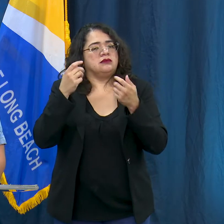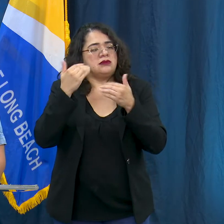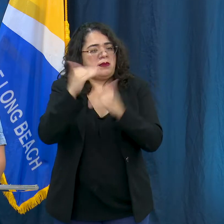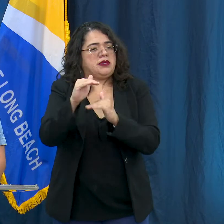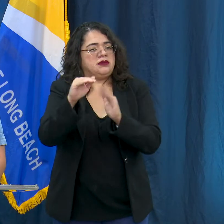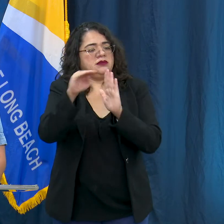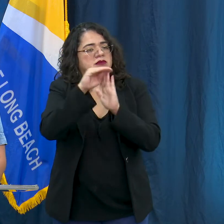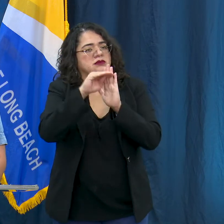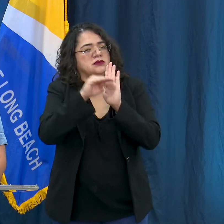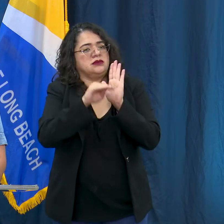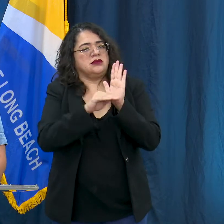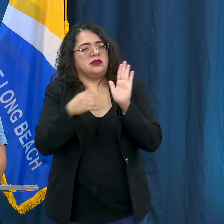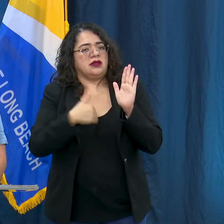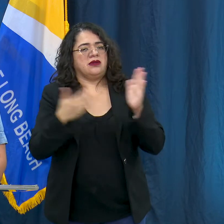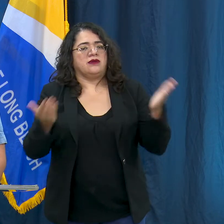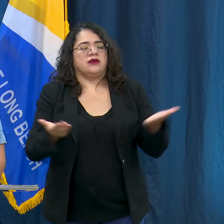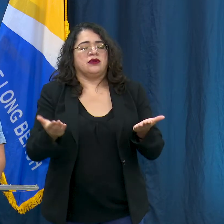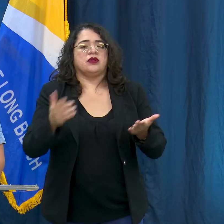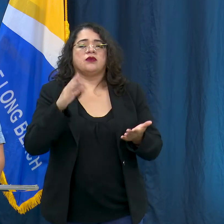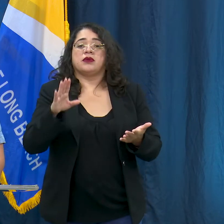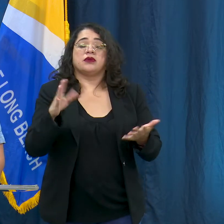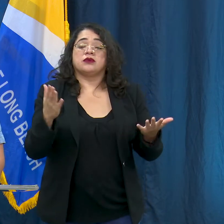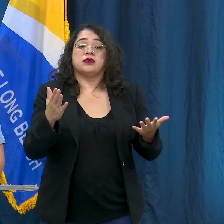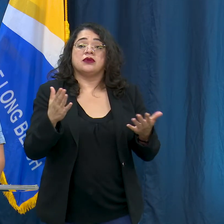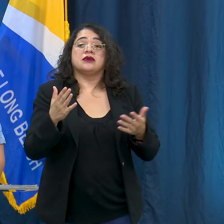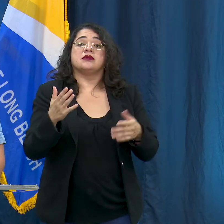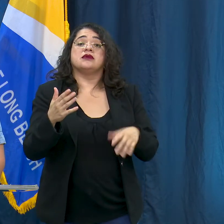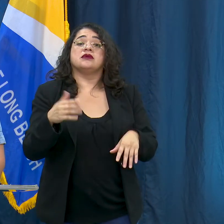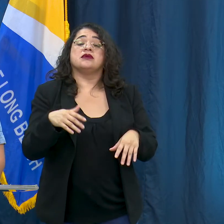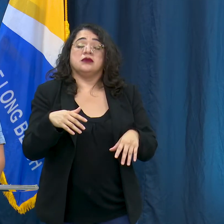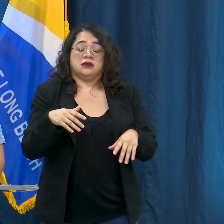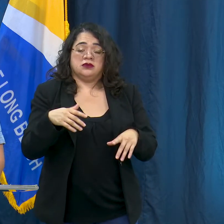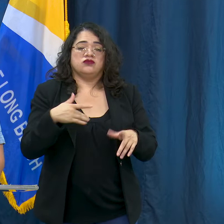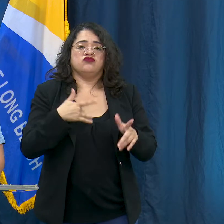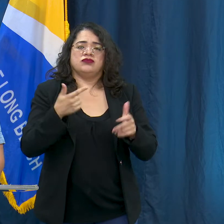viernes purakh en Long Beach estamos en men Dodd Oeste Orden locale mess a guru